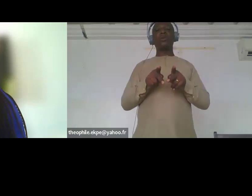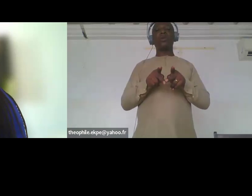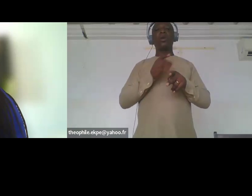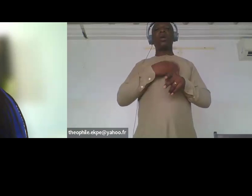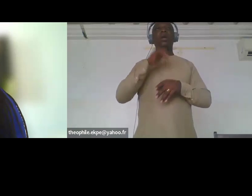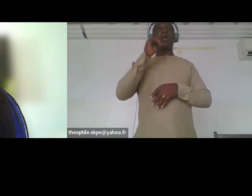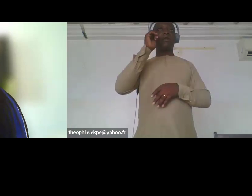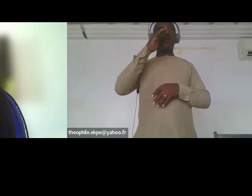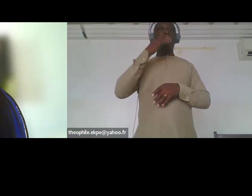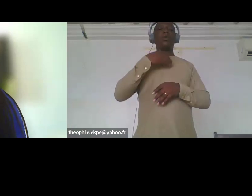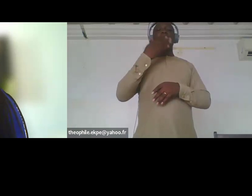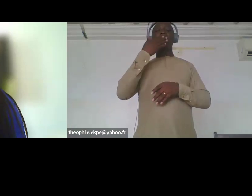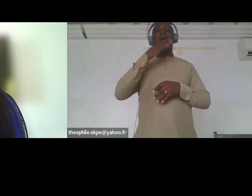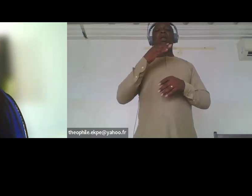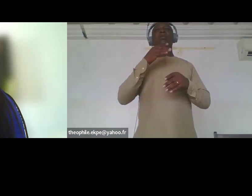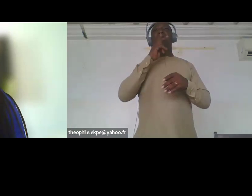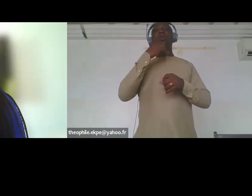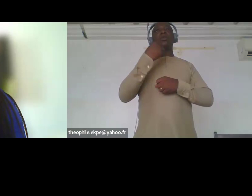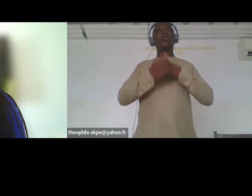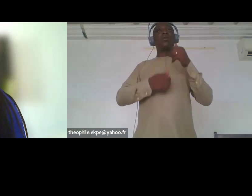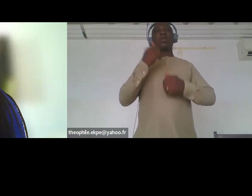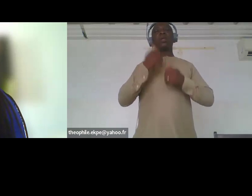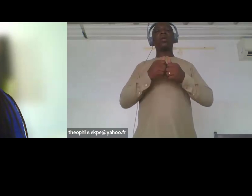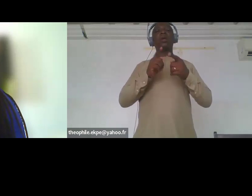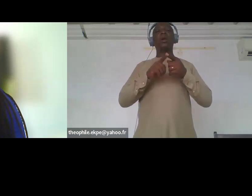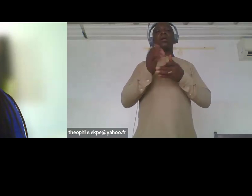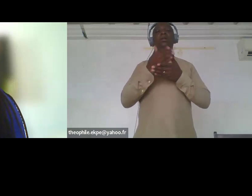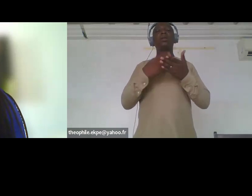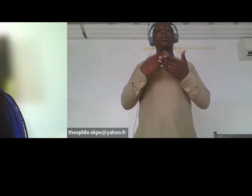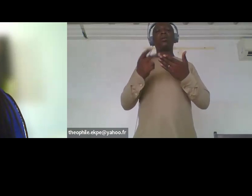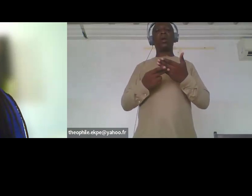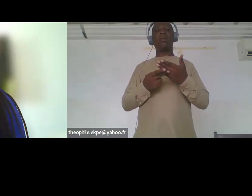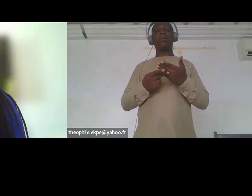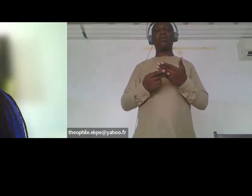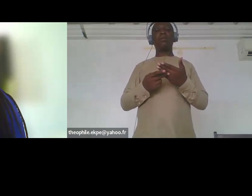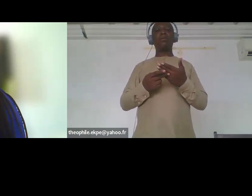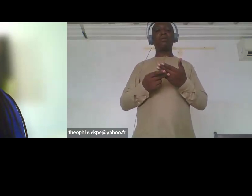du mal à accéder à certaines plateformes également les femmes ne